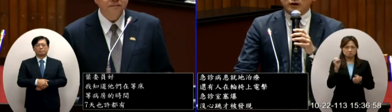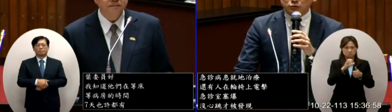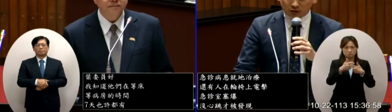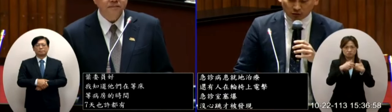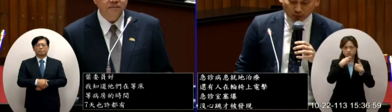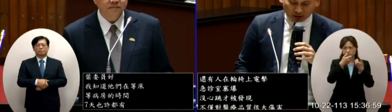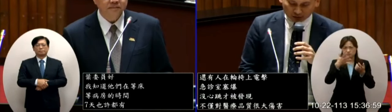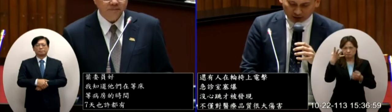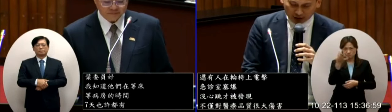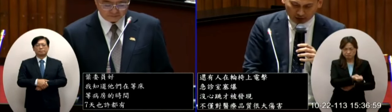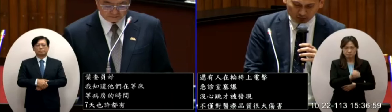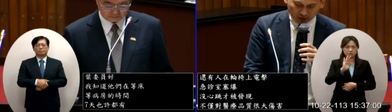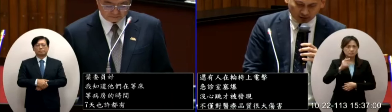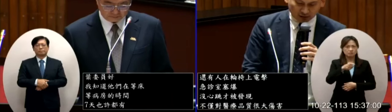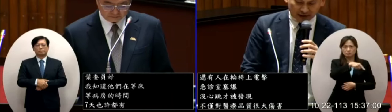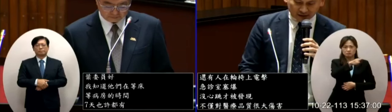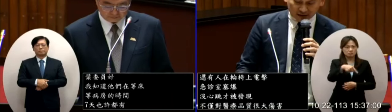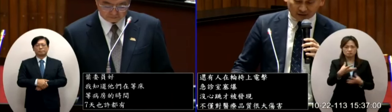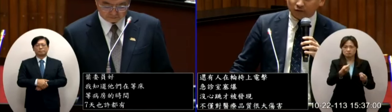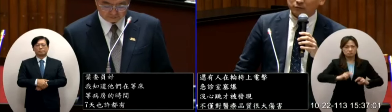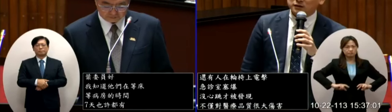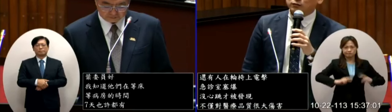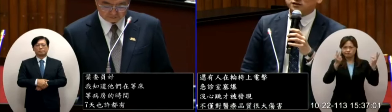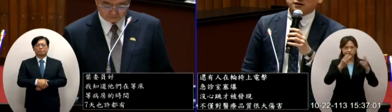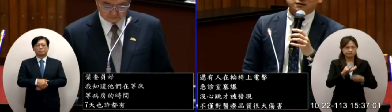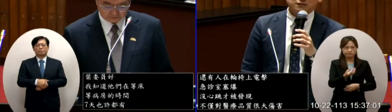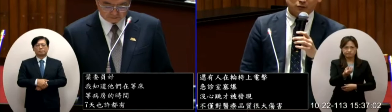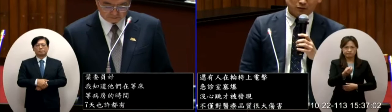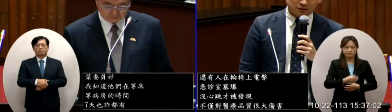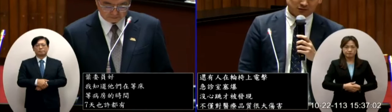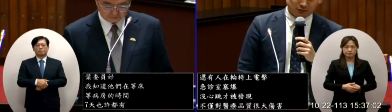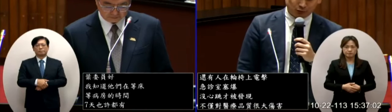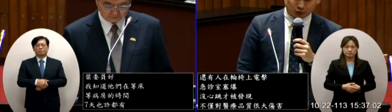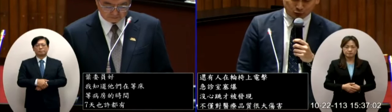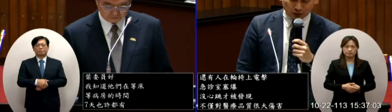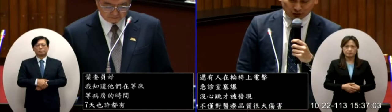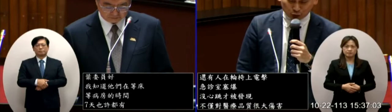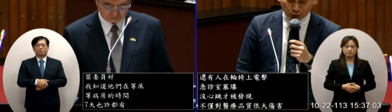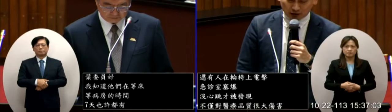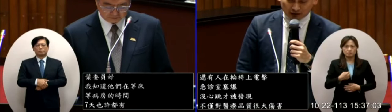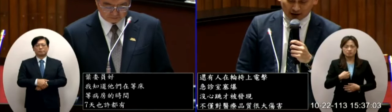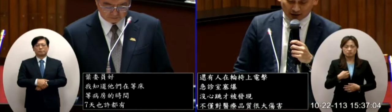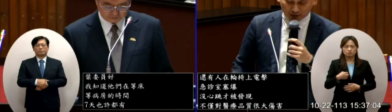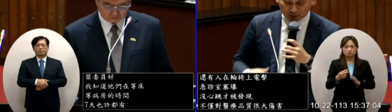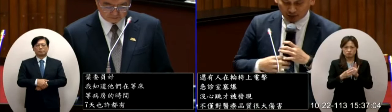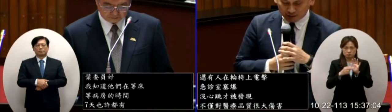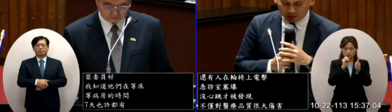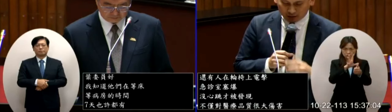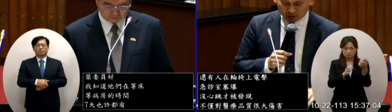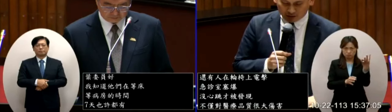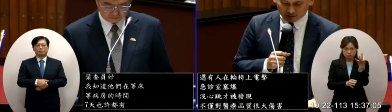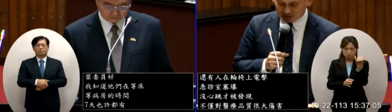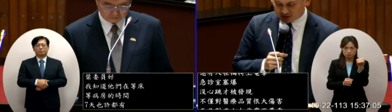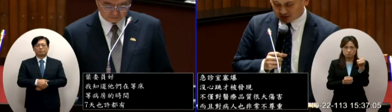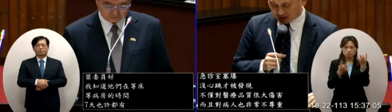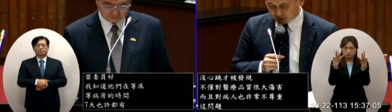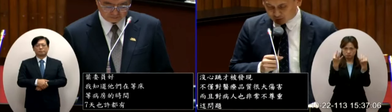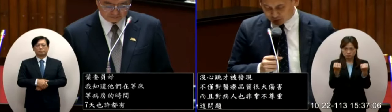完全都沒有得到任何的改善 我先舉幾個數據給你看 第一個